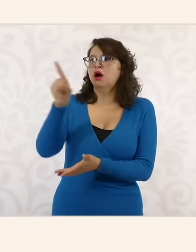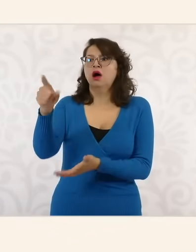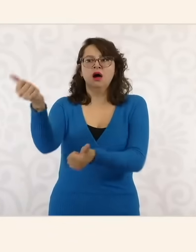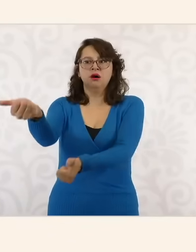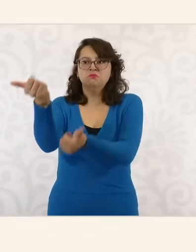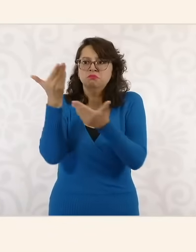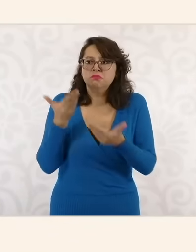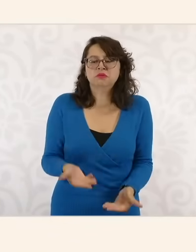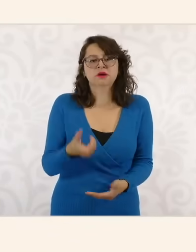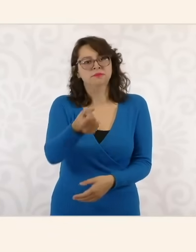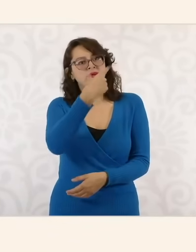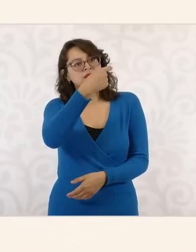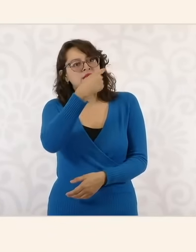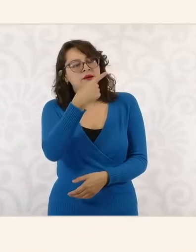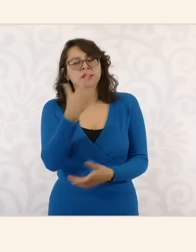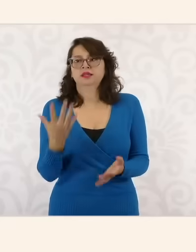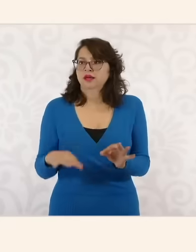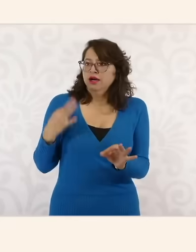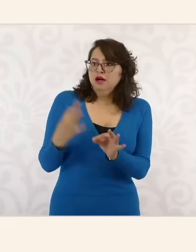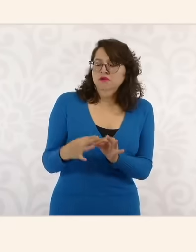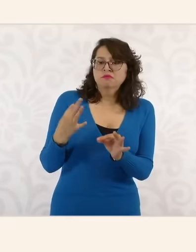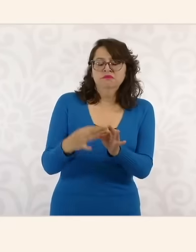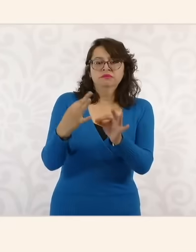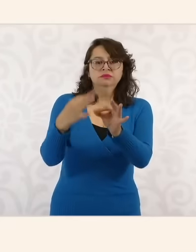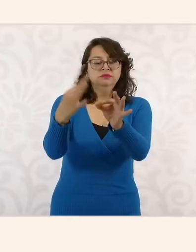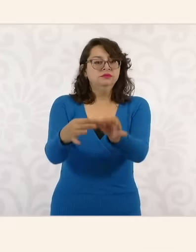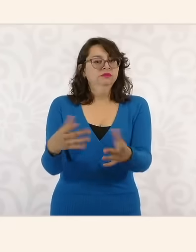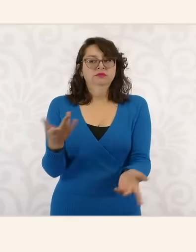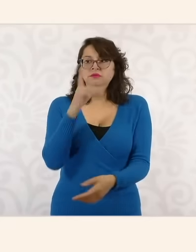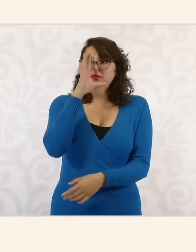entes mexicanos, medicamentos e insumos de manera recurrente que a la fecha no han cumplido ese